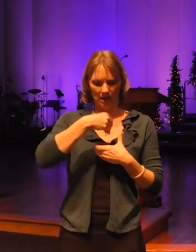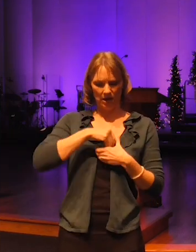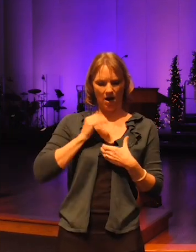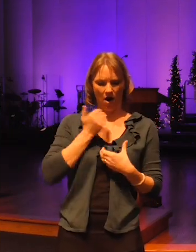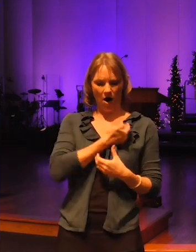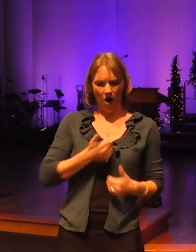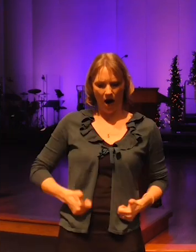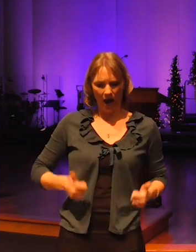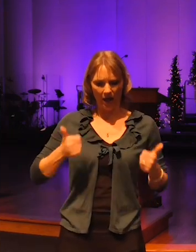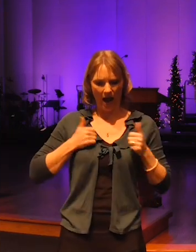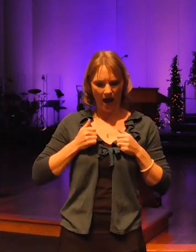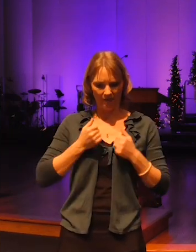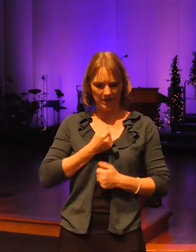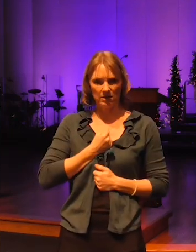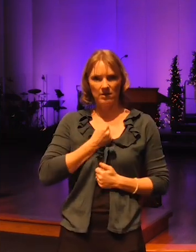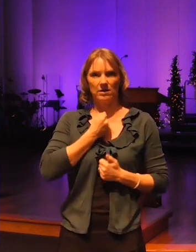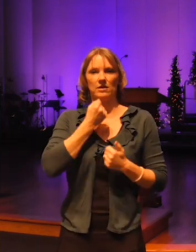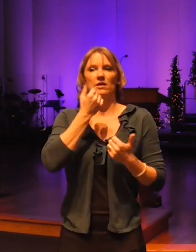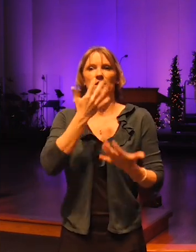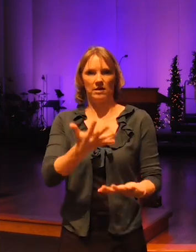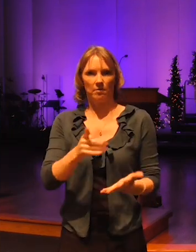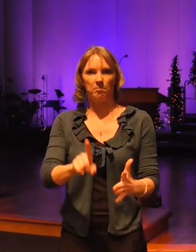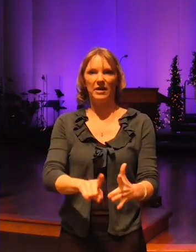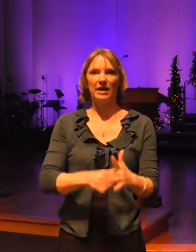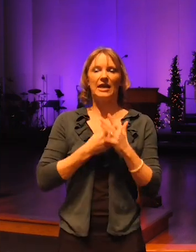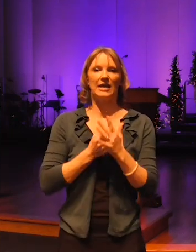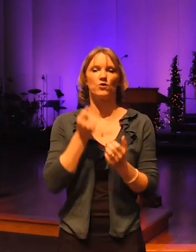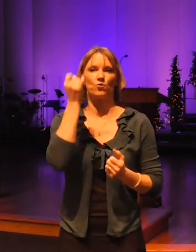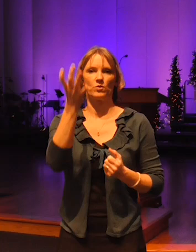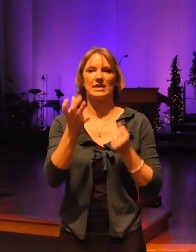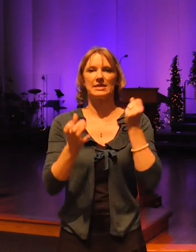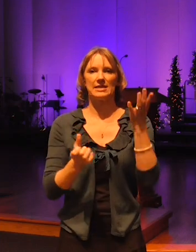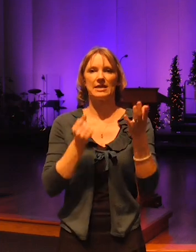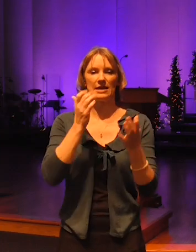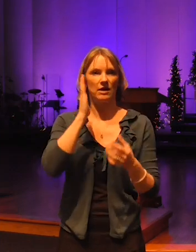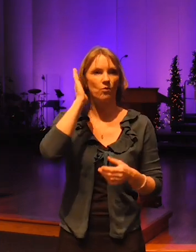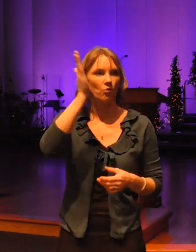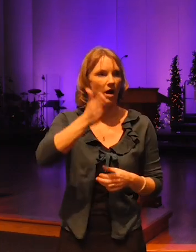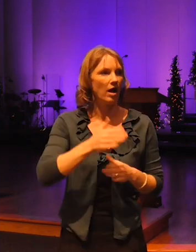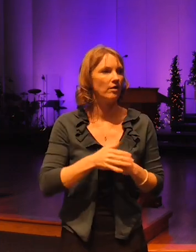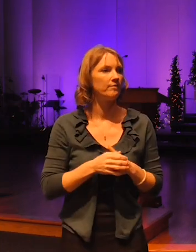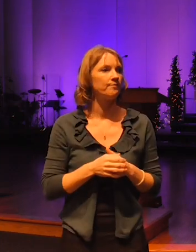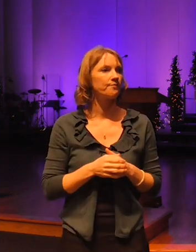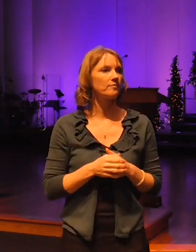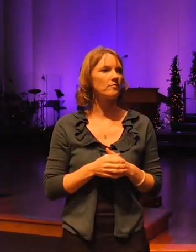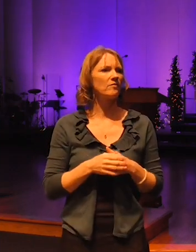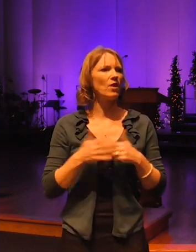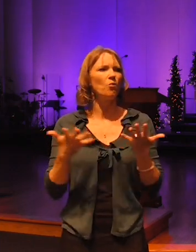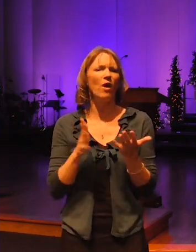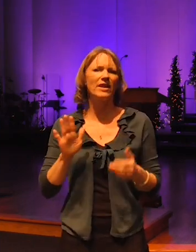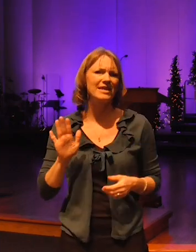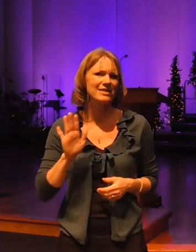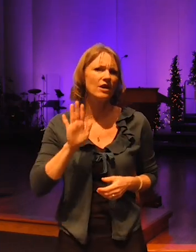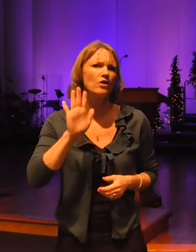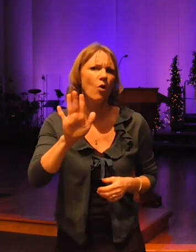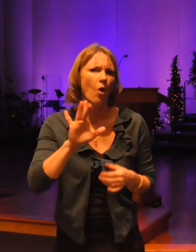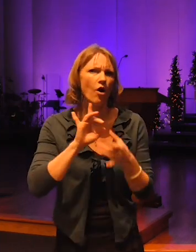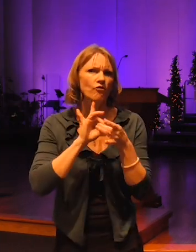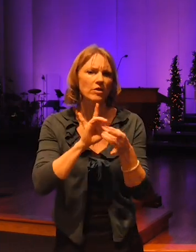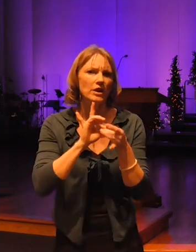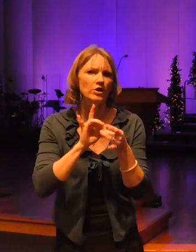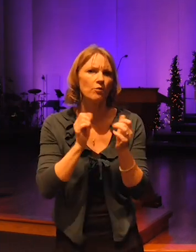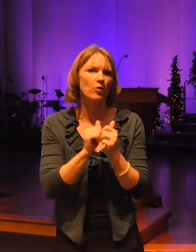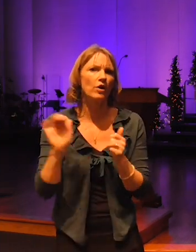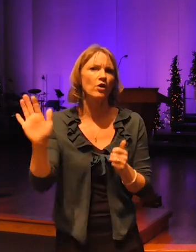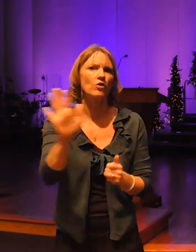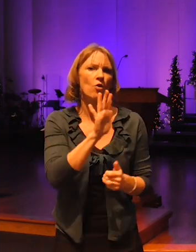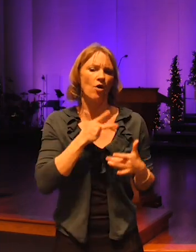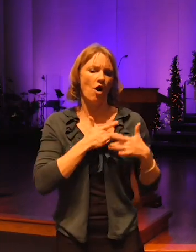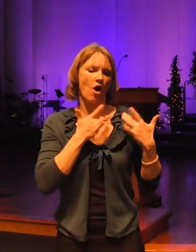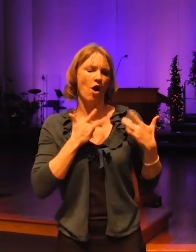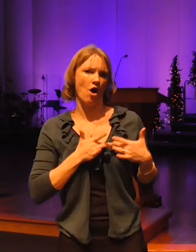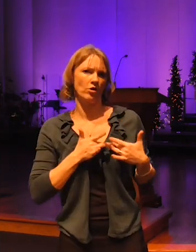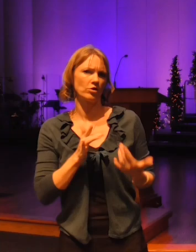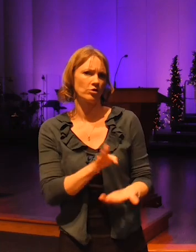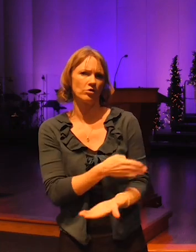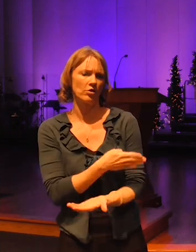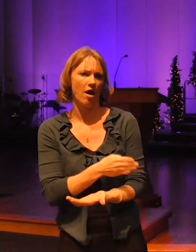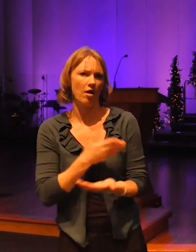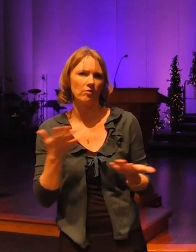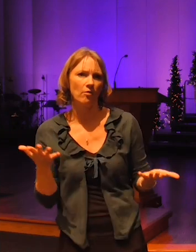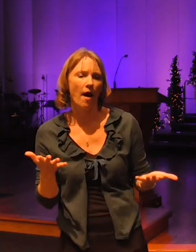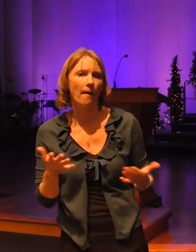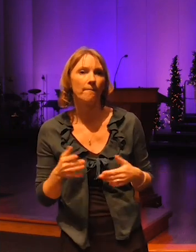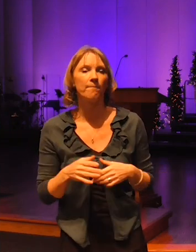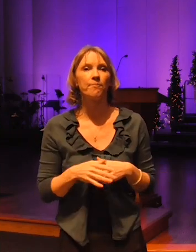a cantar cuál es tu relación con la canción de tu corazón, la canción que por supuesto representa tu